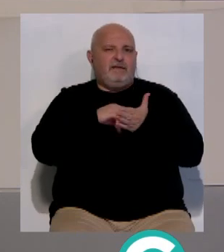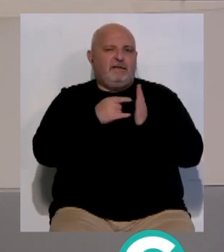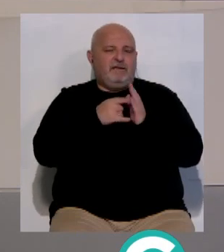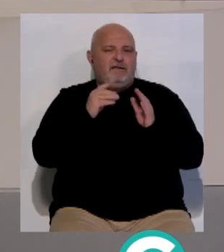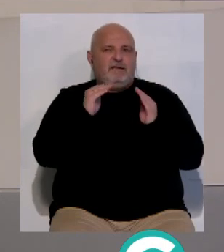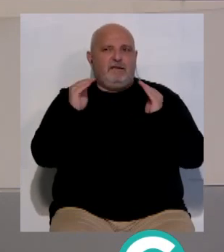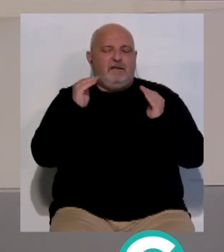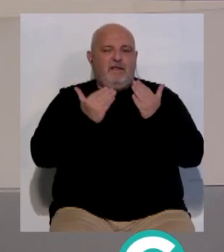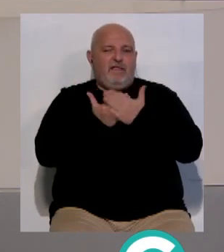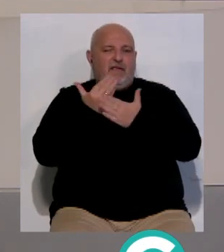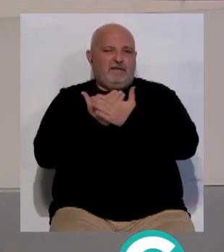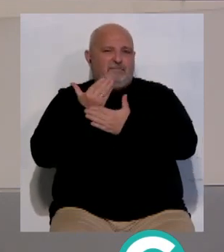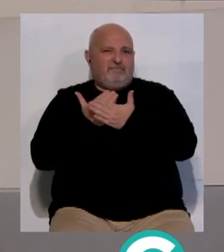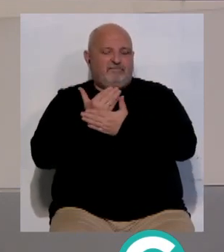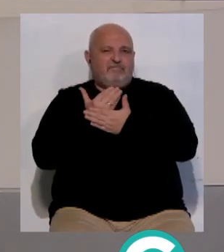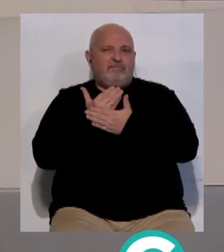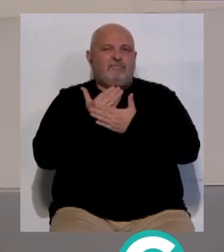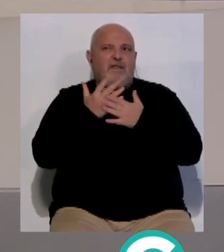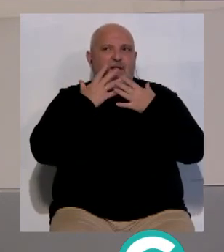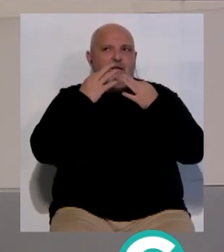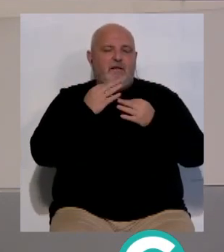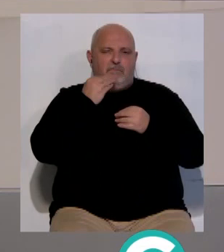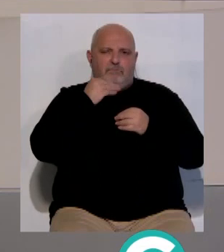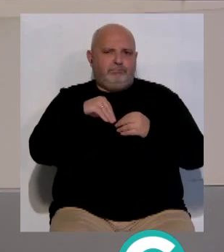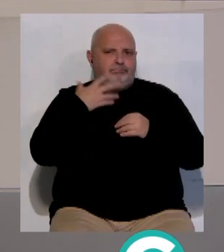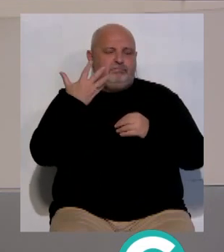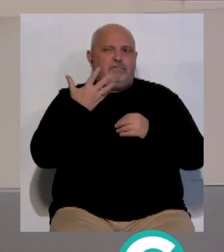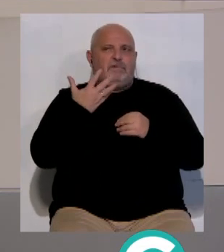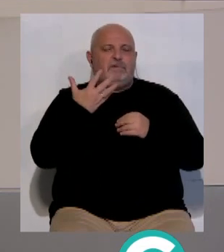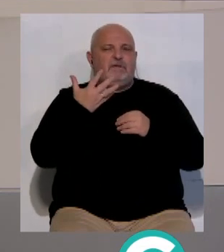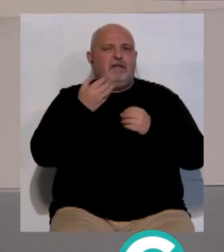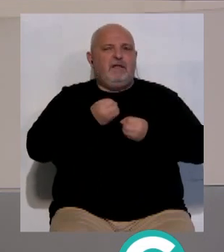estos días ha sido realmente extraordinaria no sabemos el mensaje que ha trasladado Sergio y su